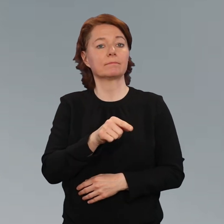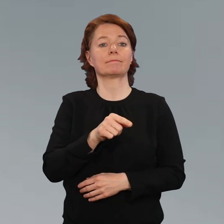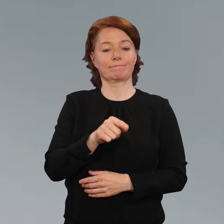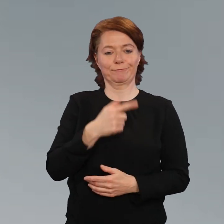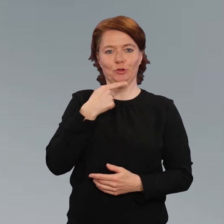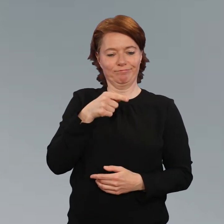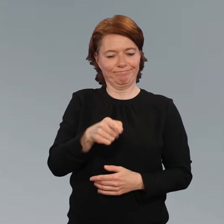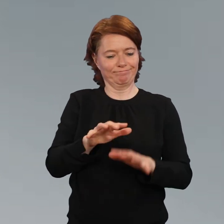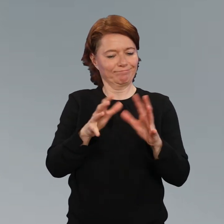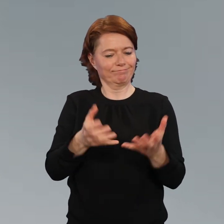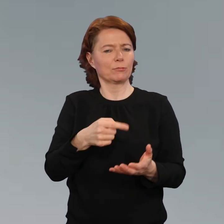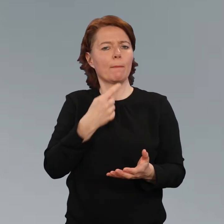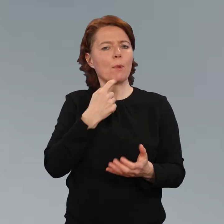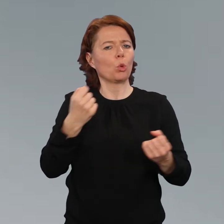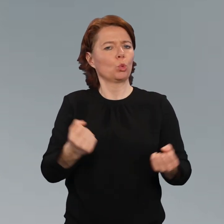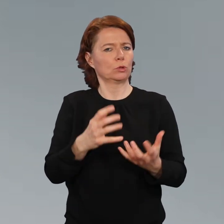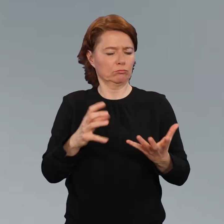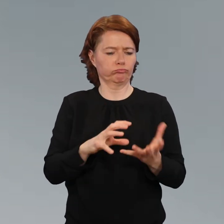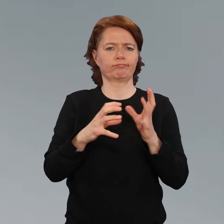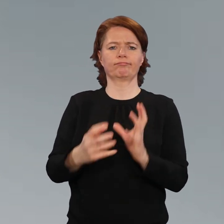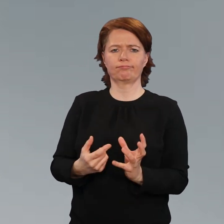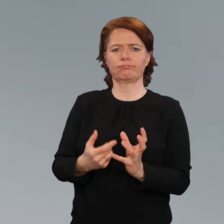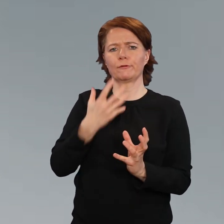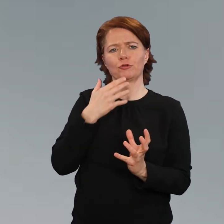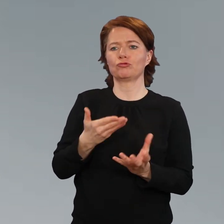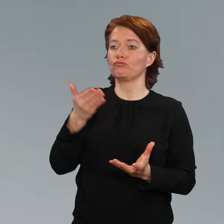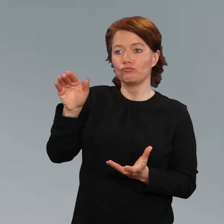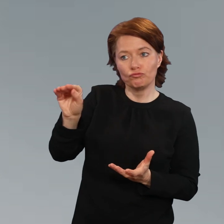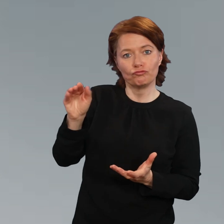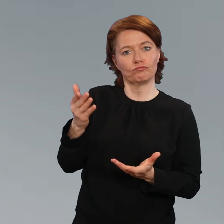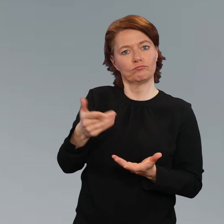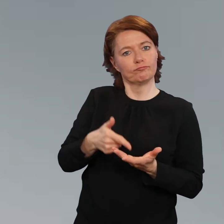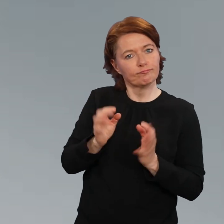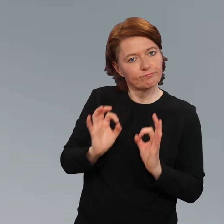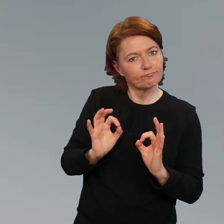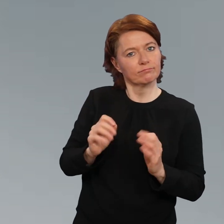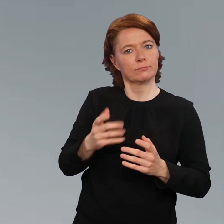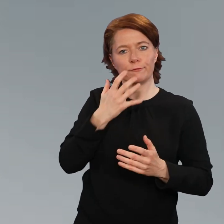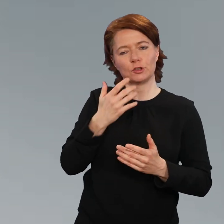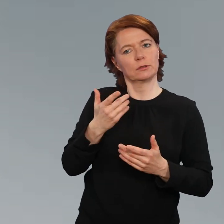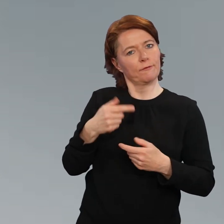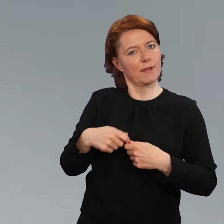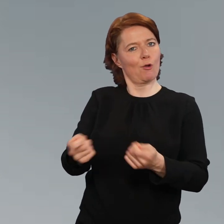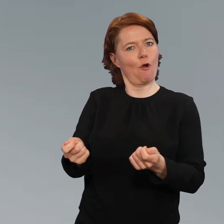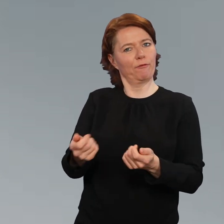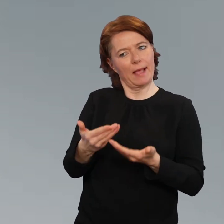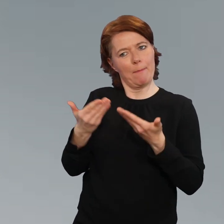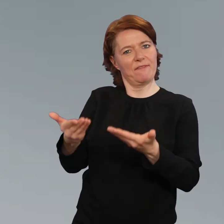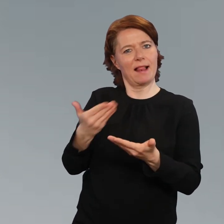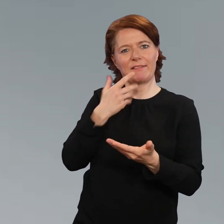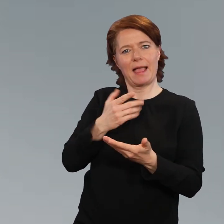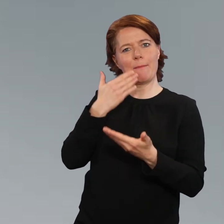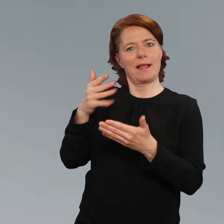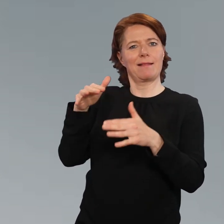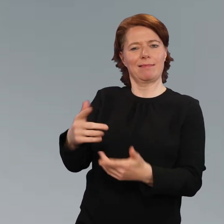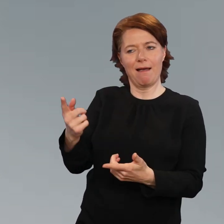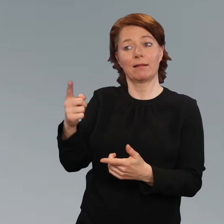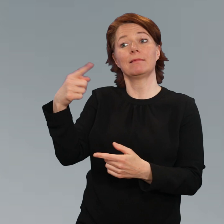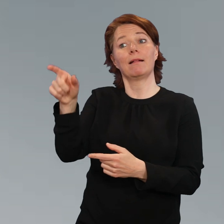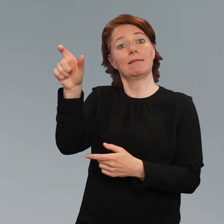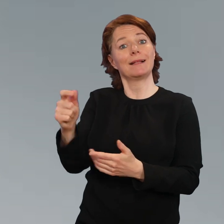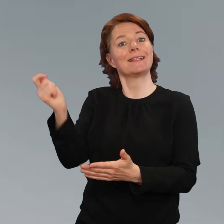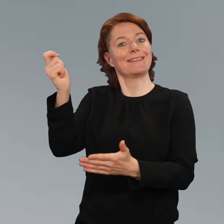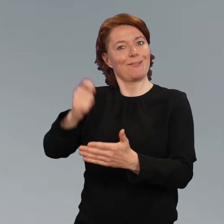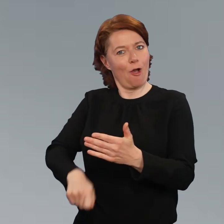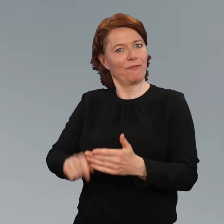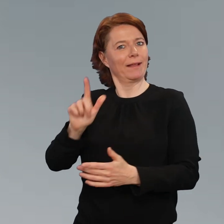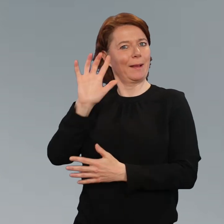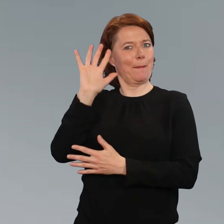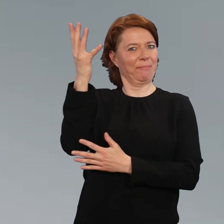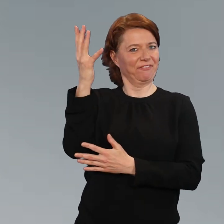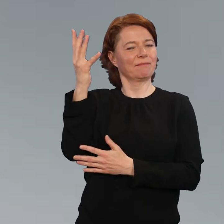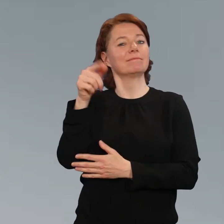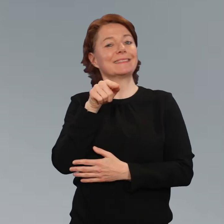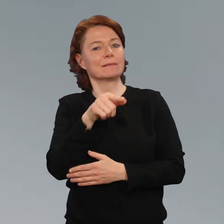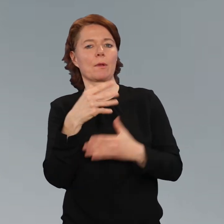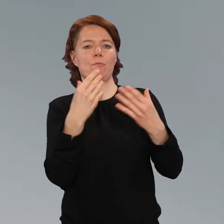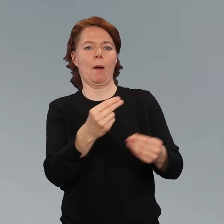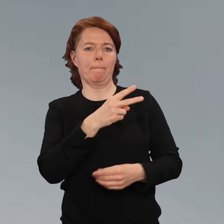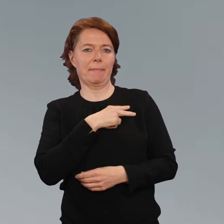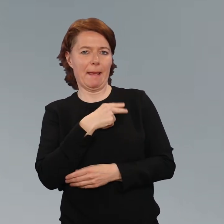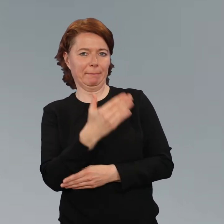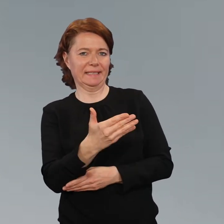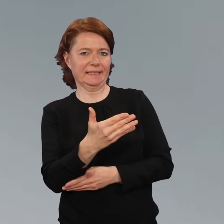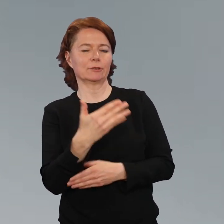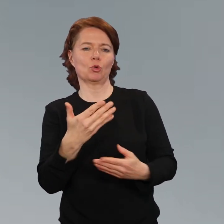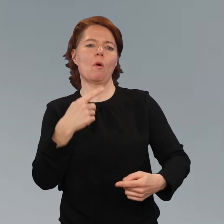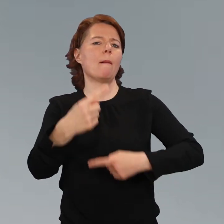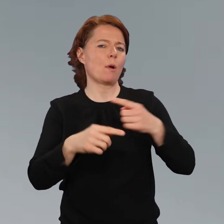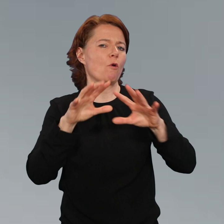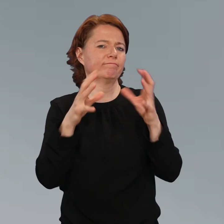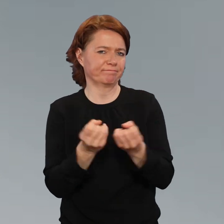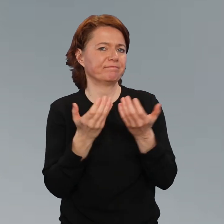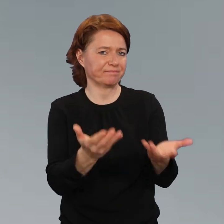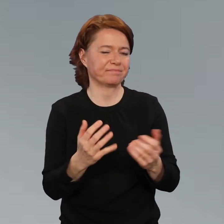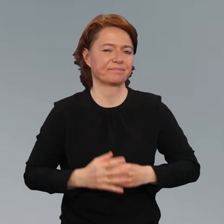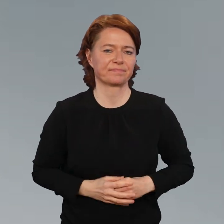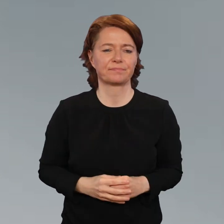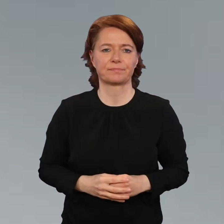empfehlen Produkte und bekommen dadurch eine Prämie, wenn sie erfolgreich verkaufen.